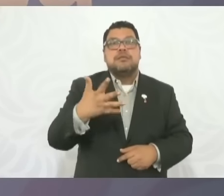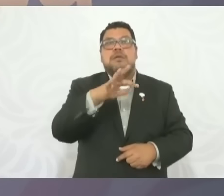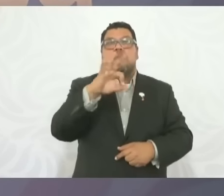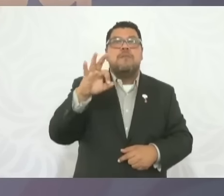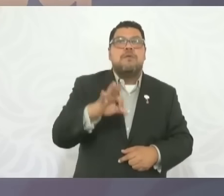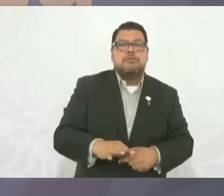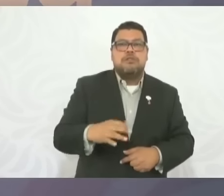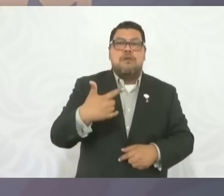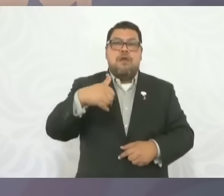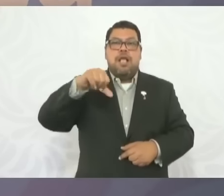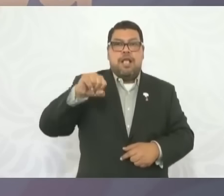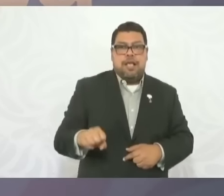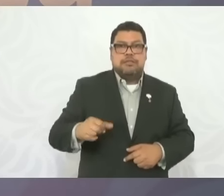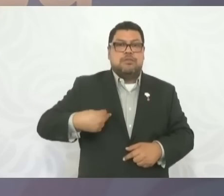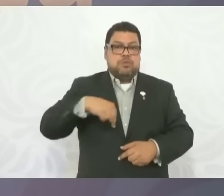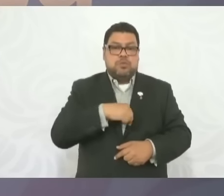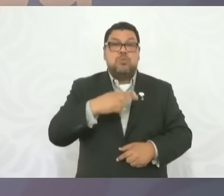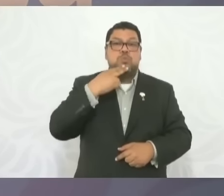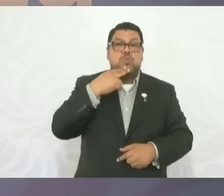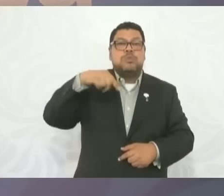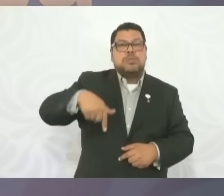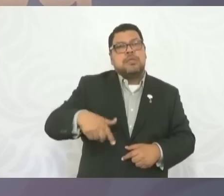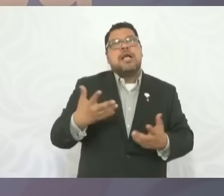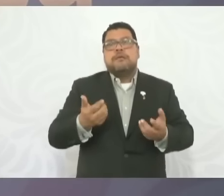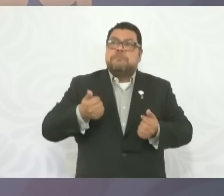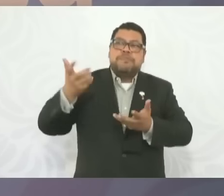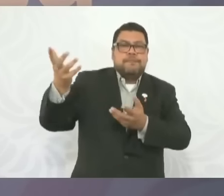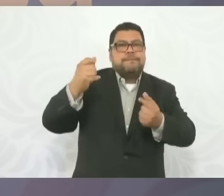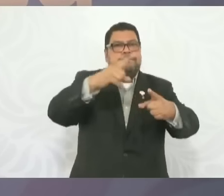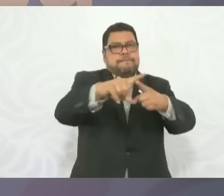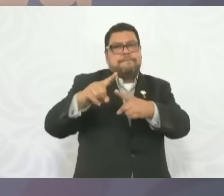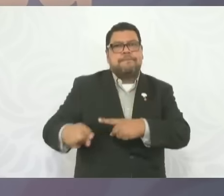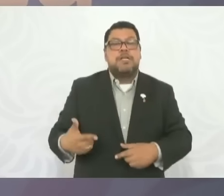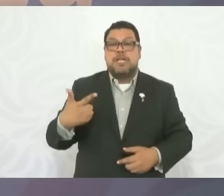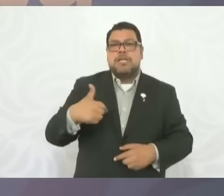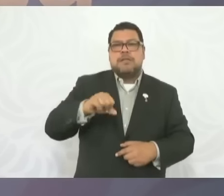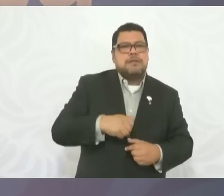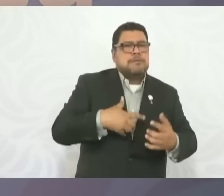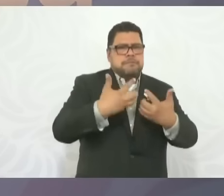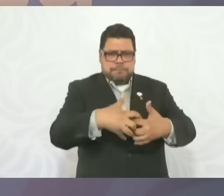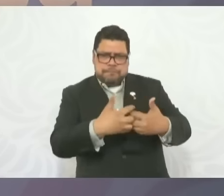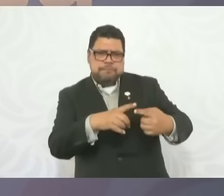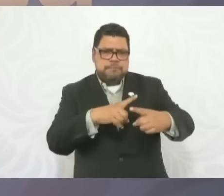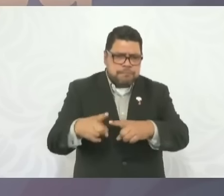del gas natural que consumimos. Este combustible hace funcionar las plantas de generación eléctrica